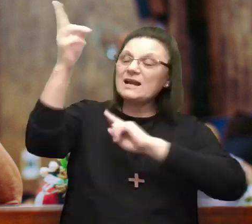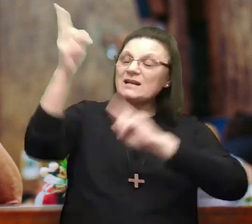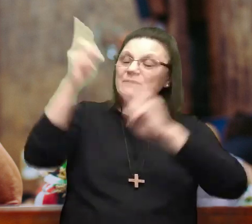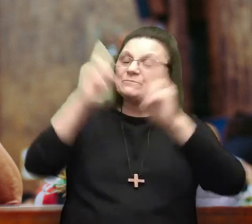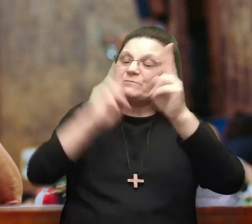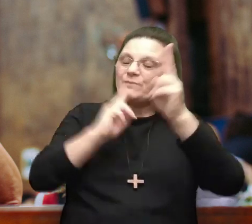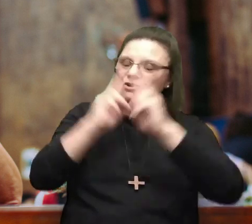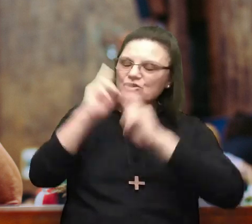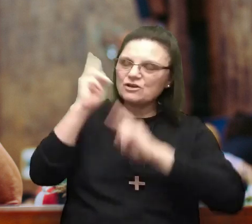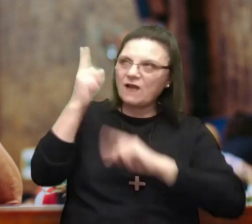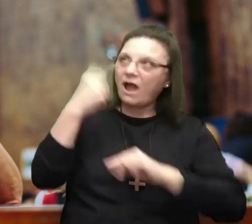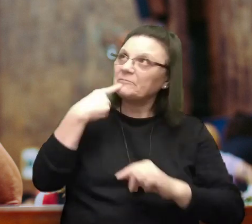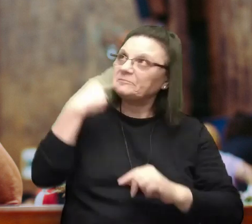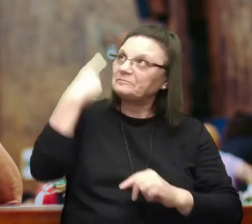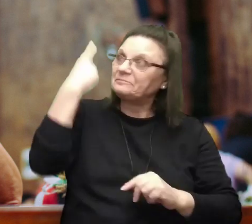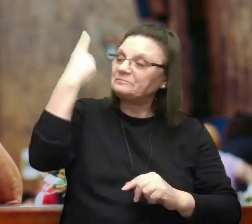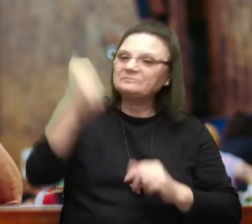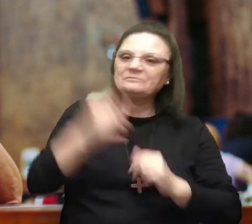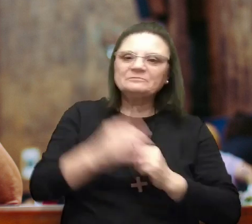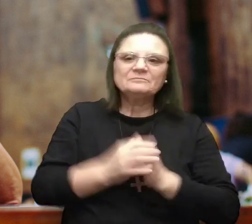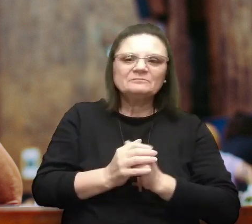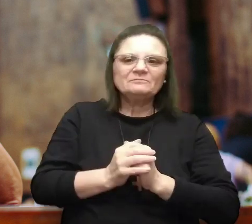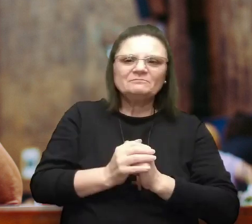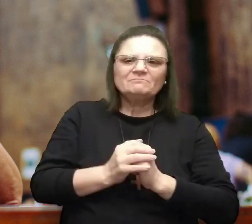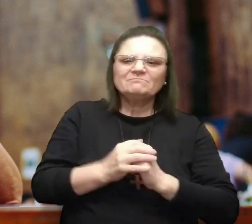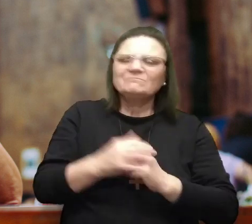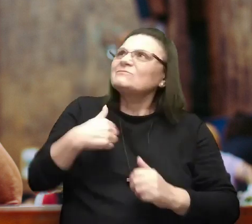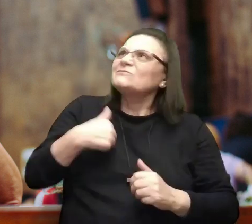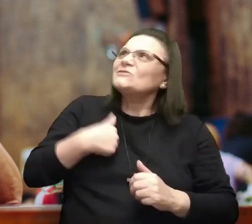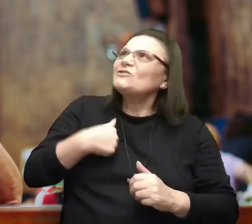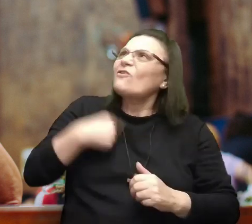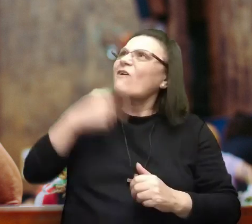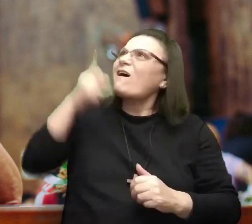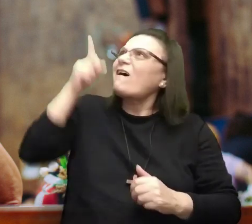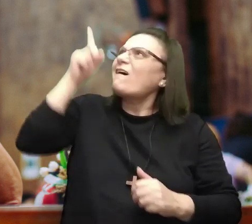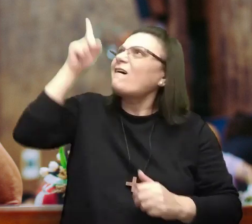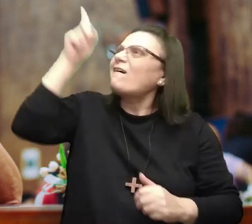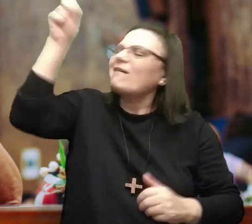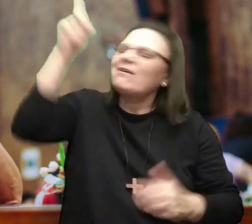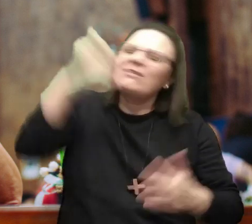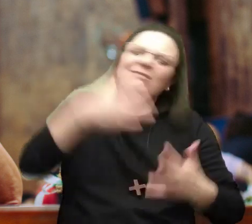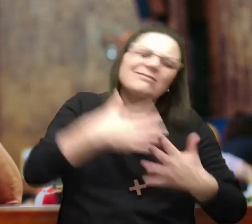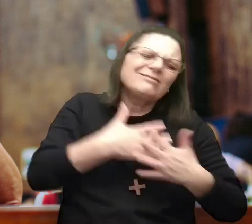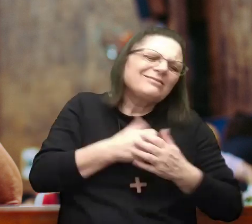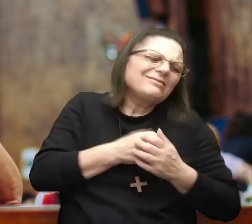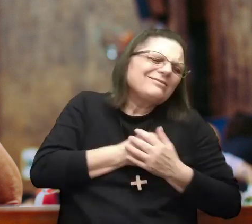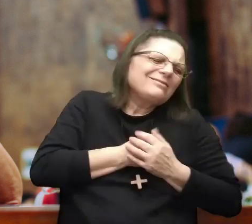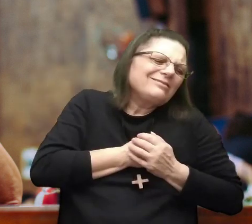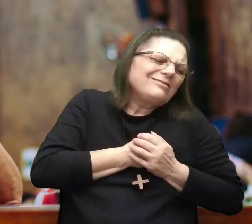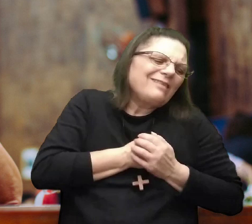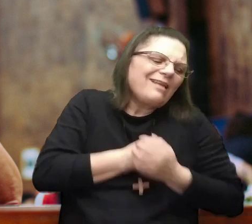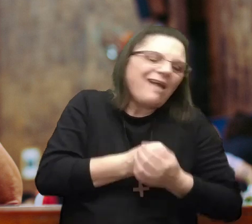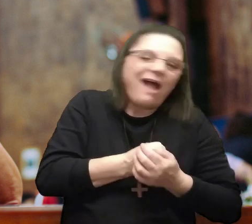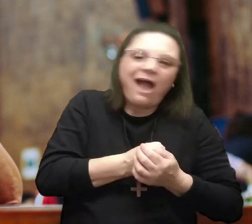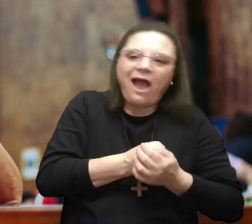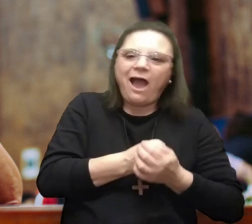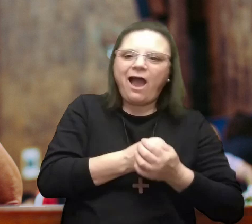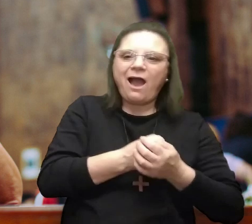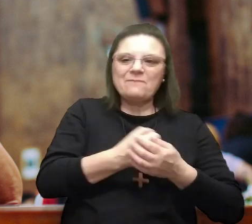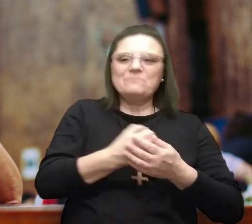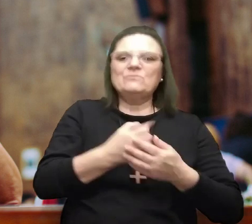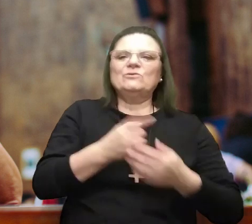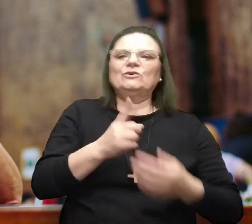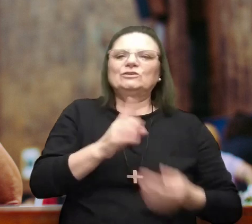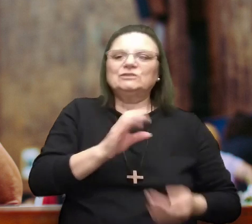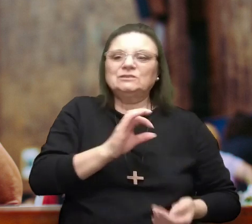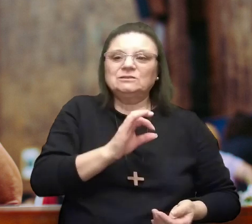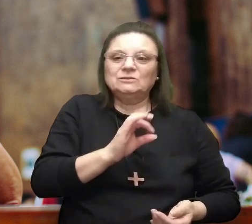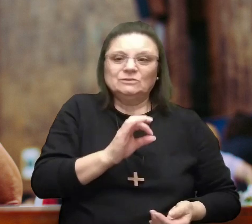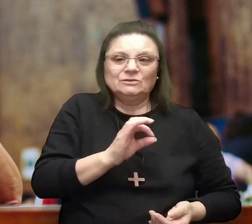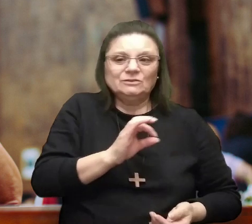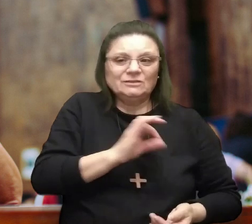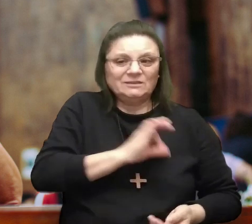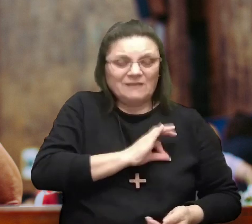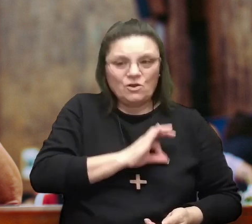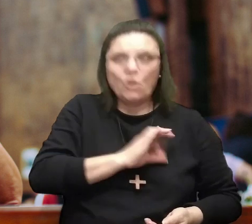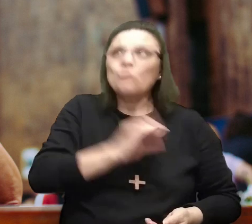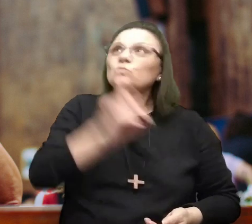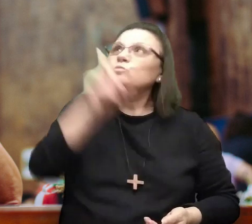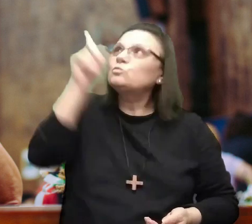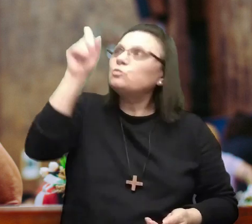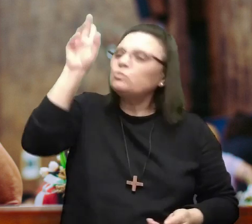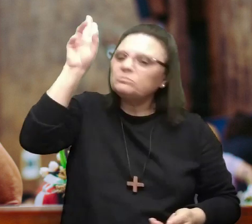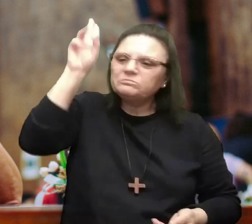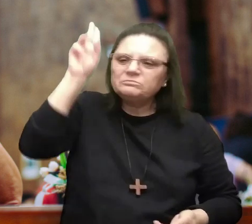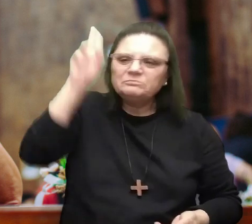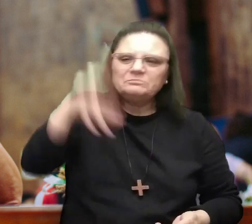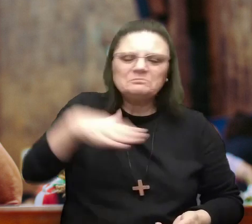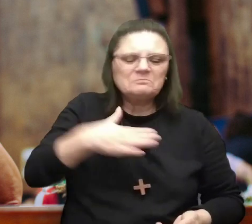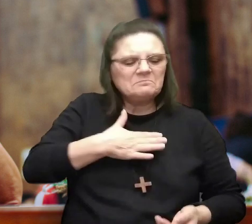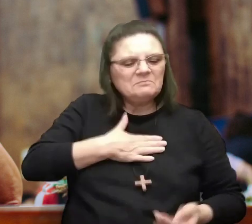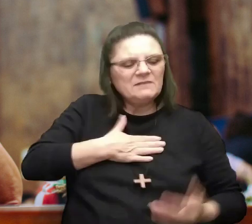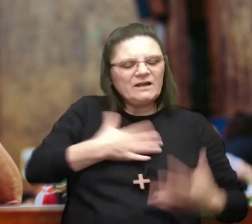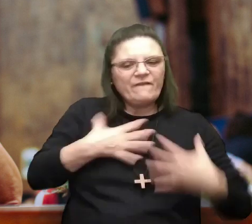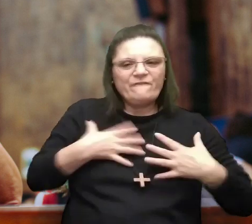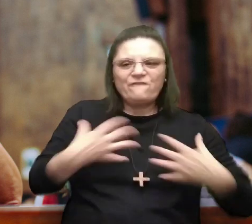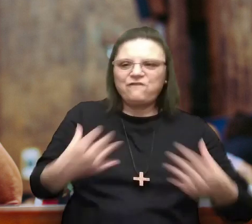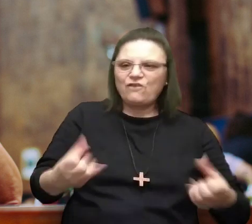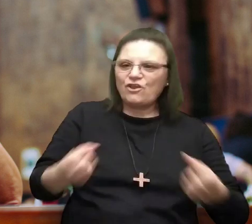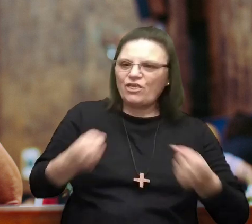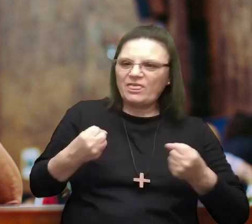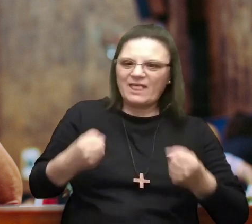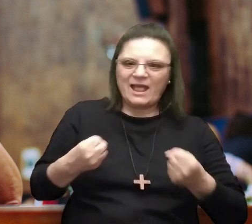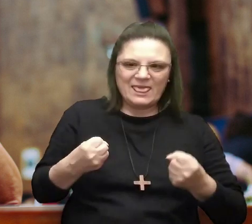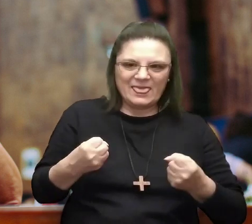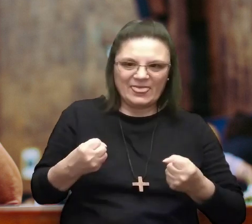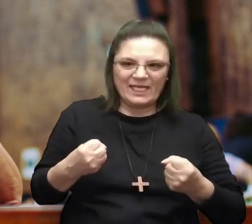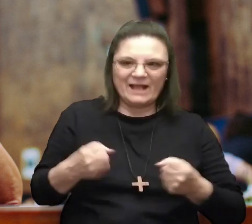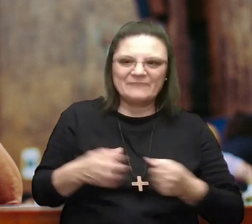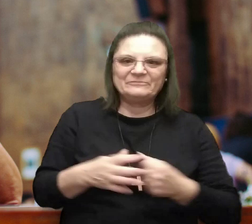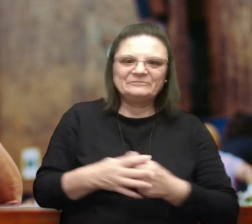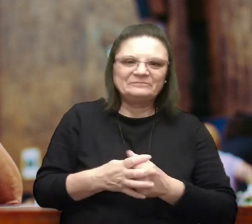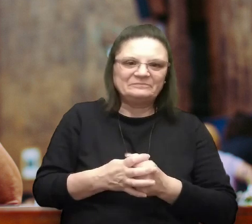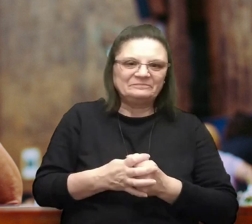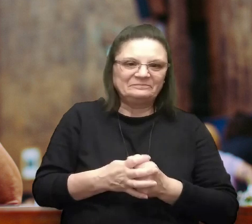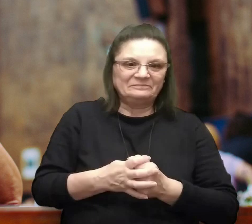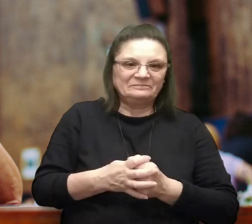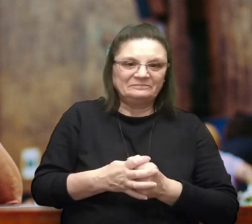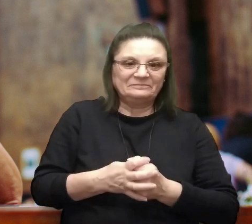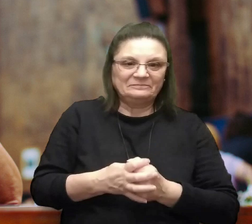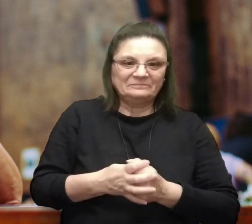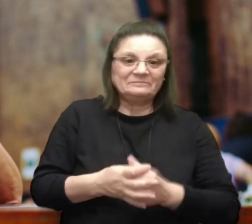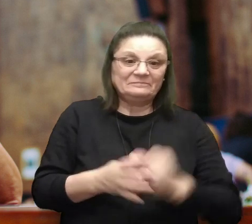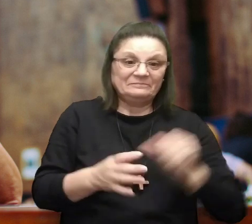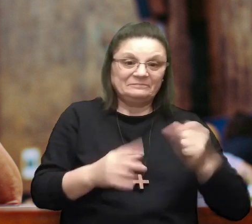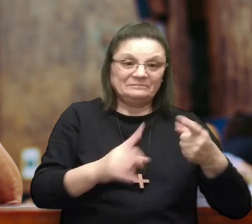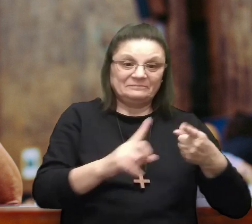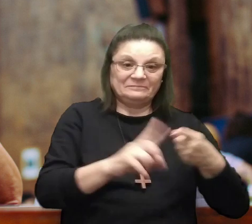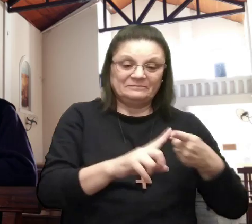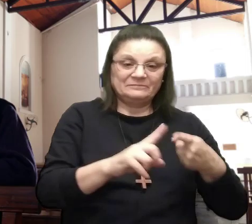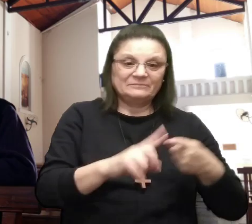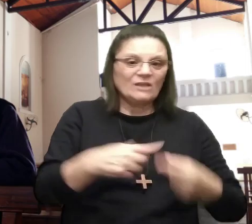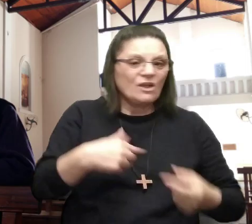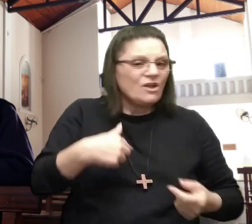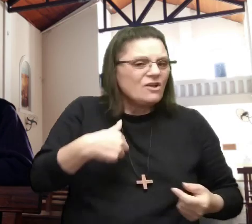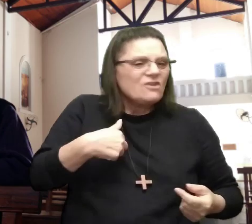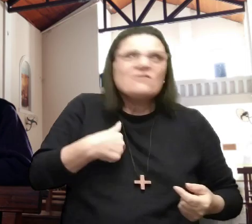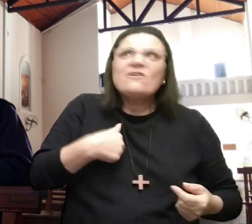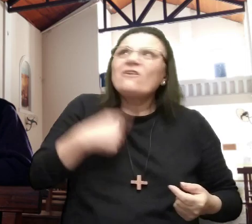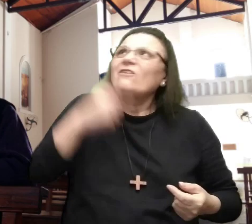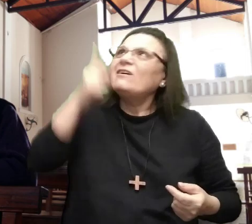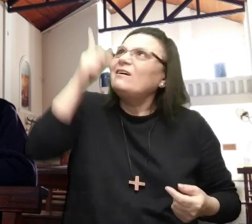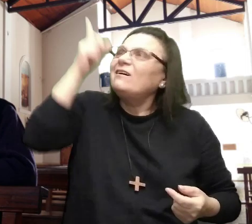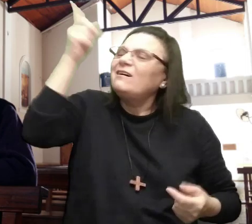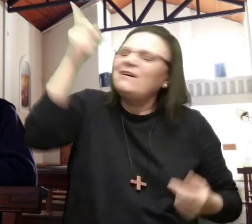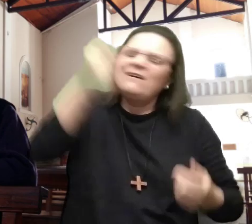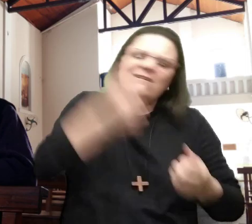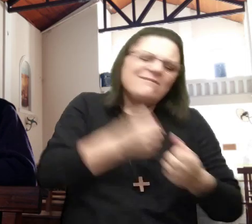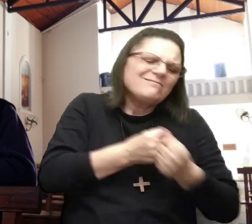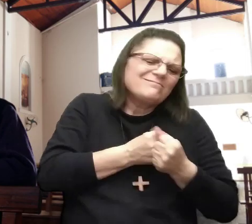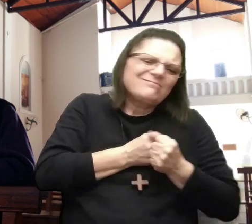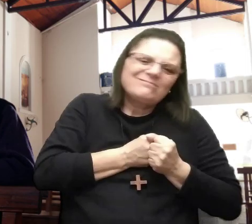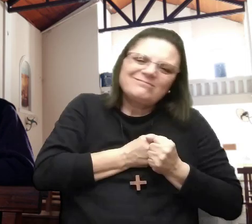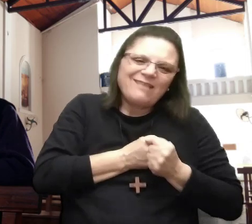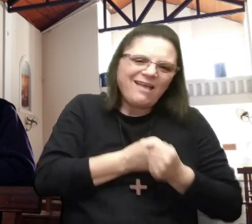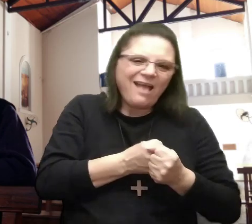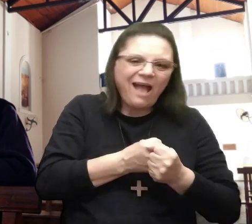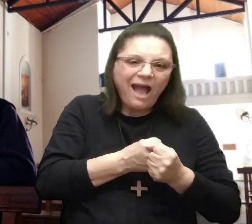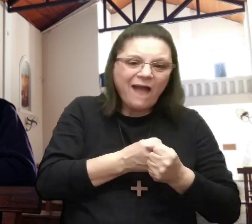R. Yo te amo, Señor; tú eres mi fortaleza.